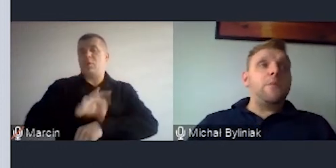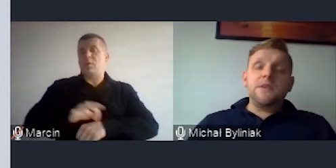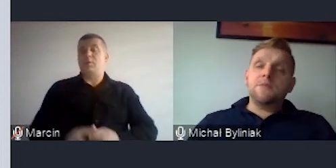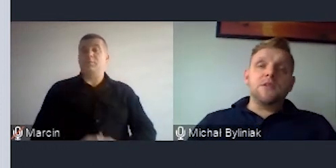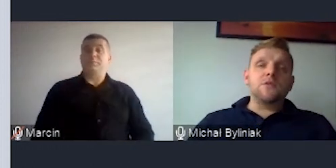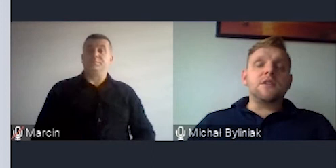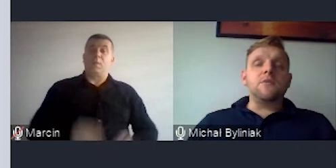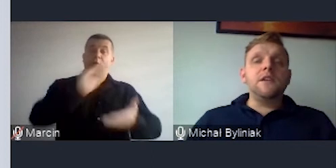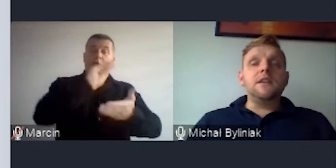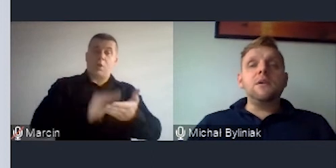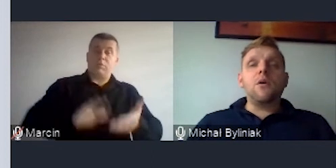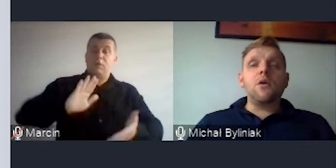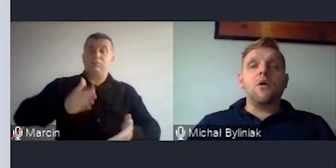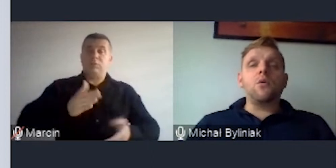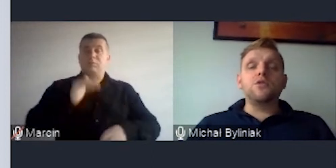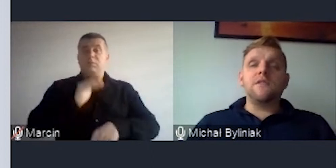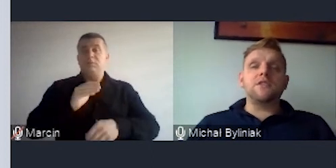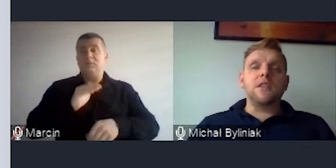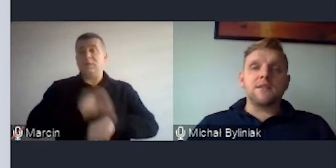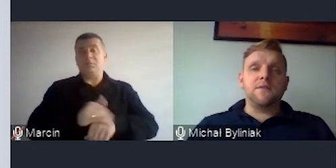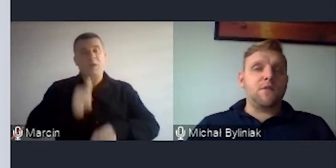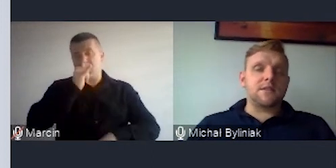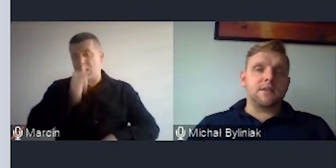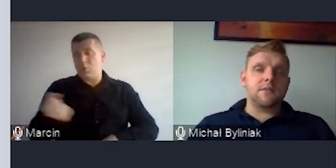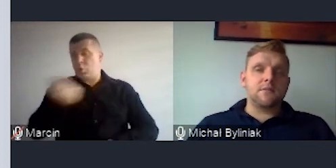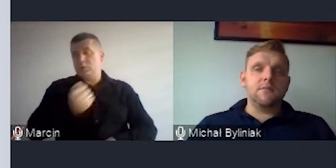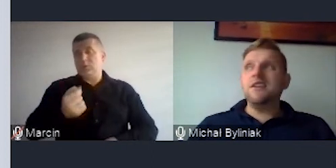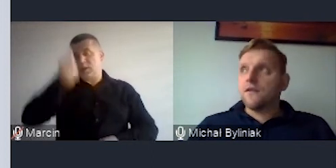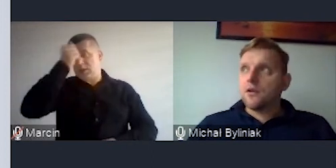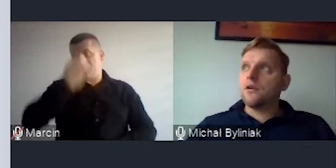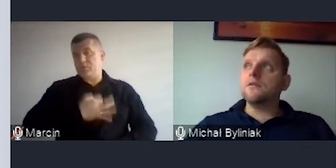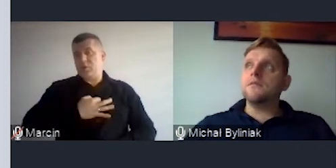Opisy przedmiotu zamówienia nie mogą używać nazw własnych. Nie wolno.